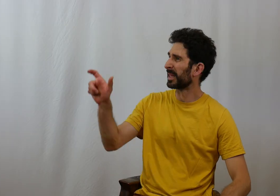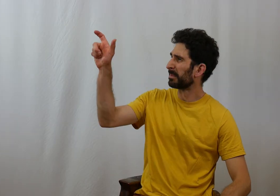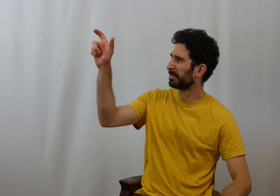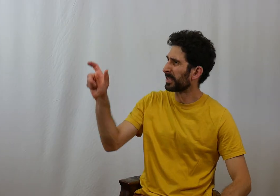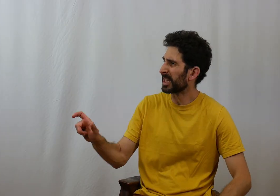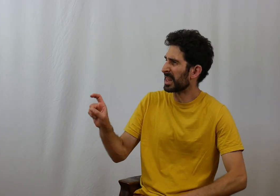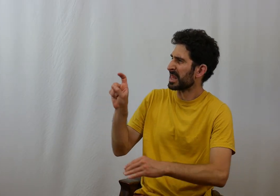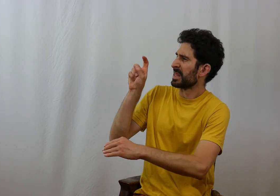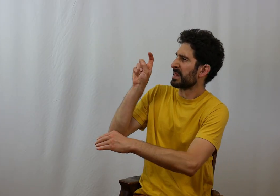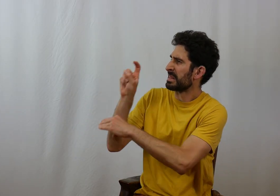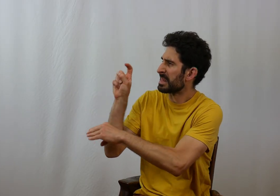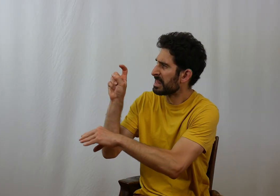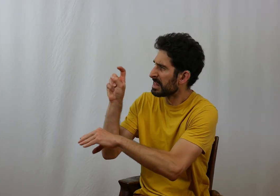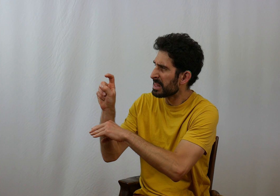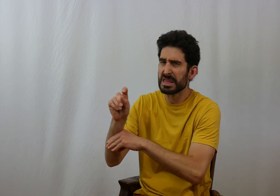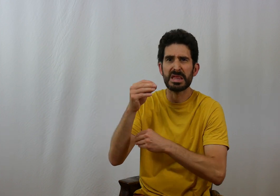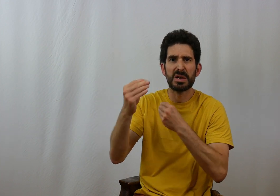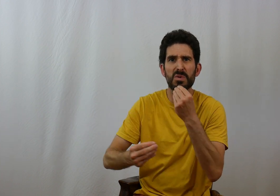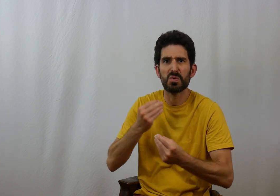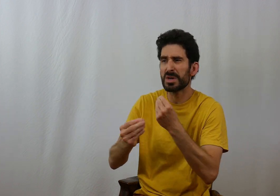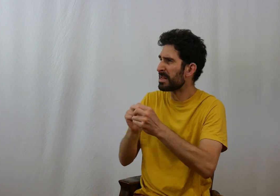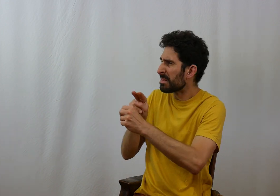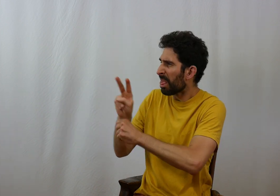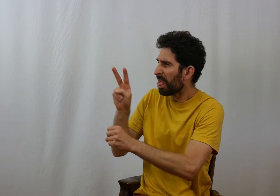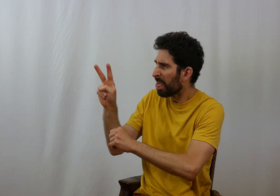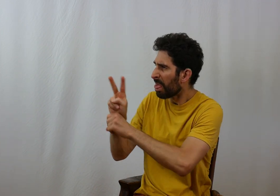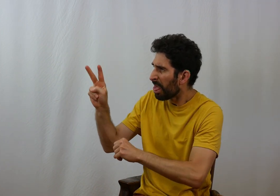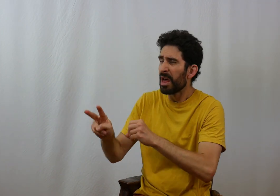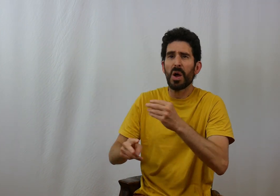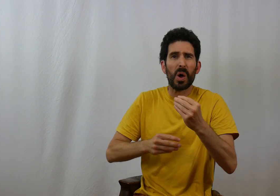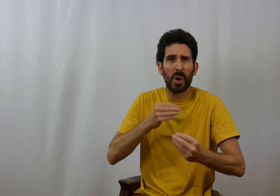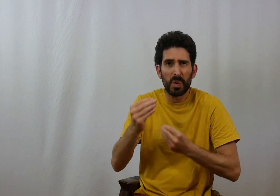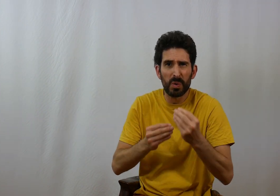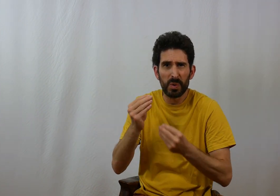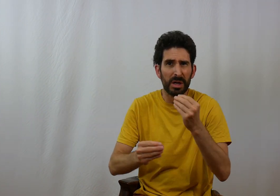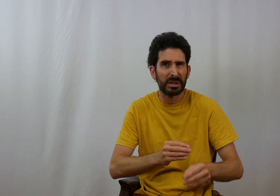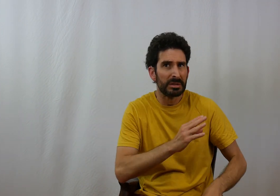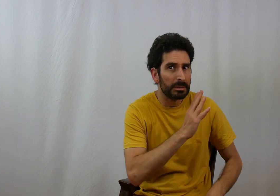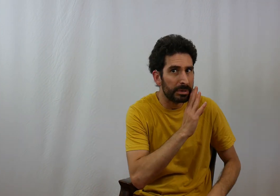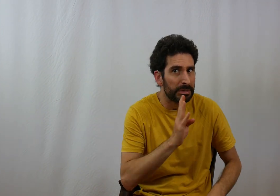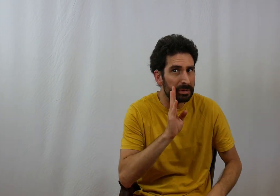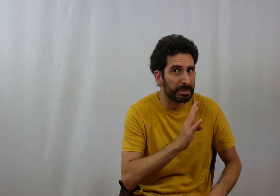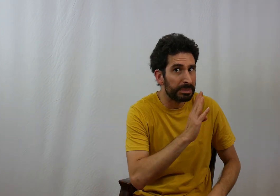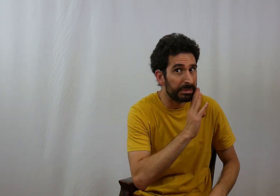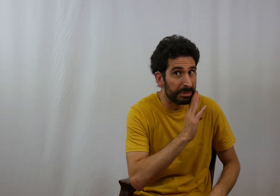Une personne qui reçoit des critiques, des insultes ou des rumeurs